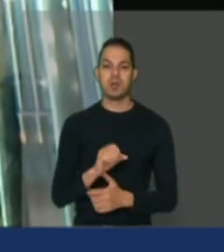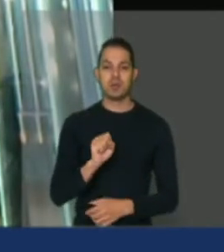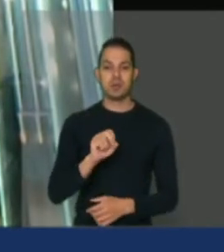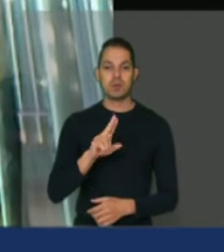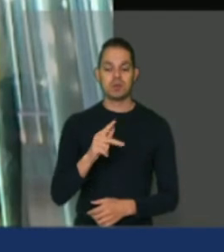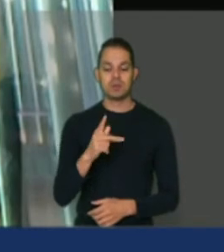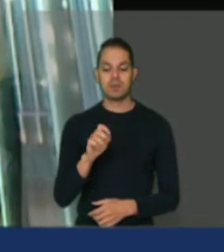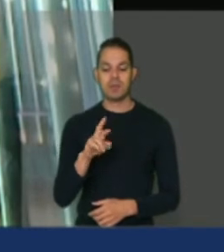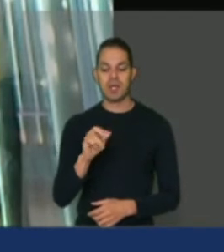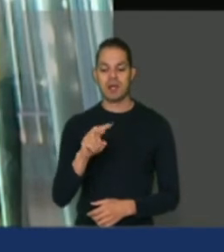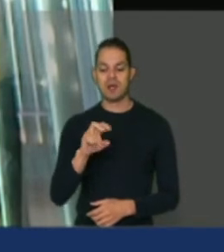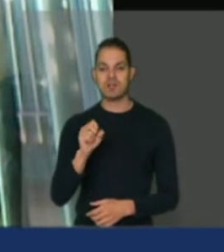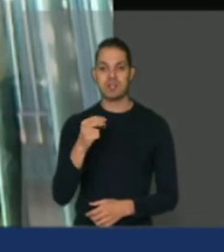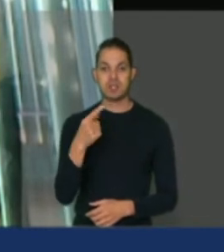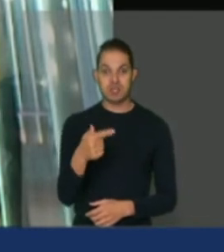MESMO COM AS DIFICULDADES, MESMO COM A PANDEMIA, MESMO